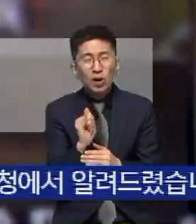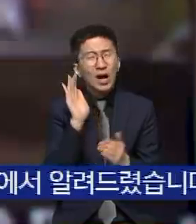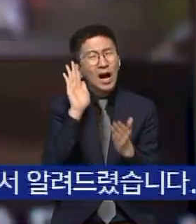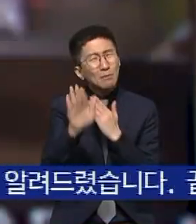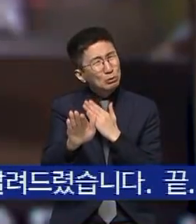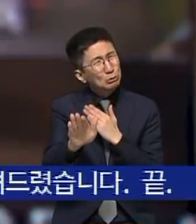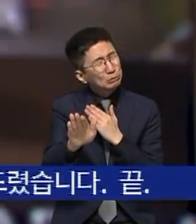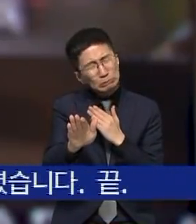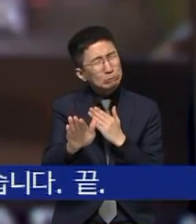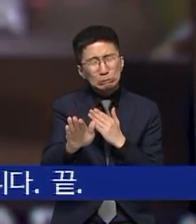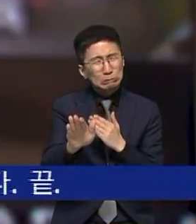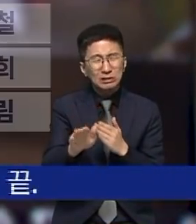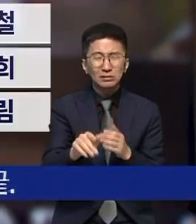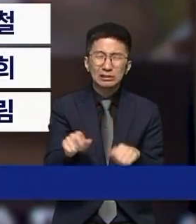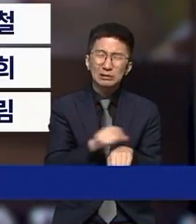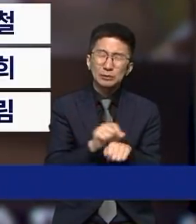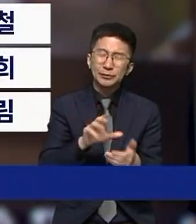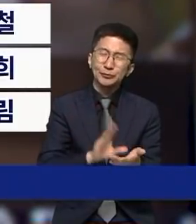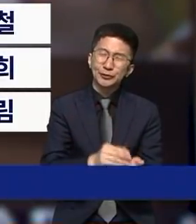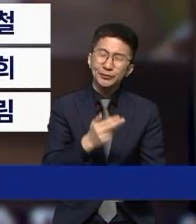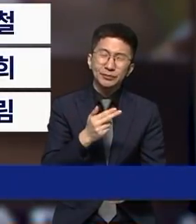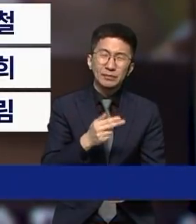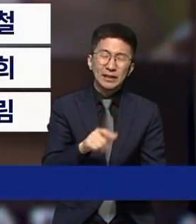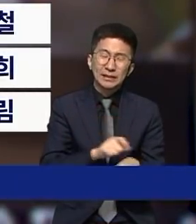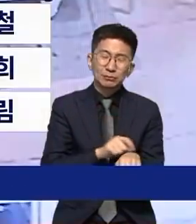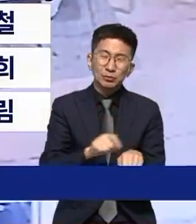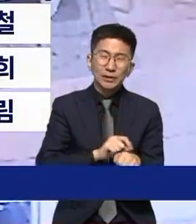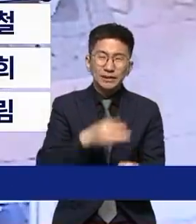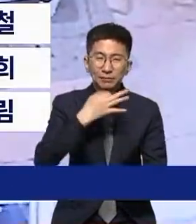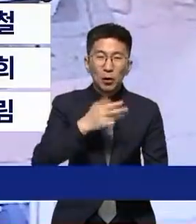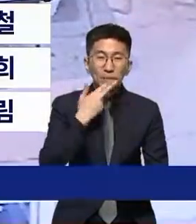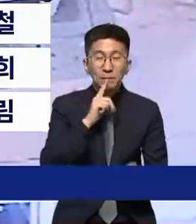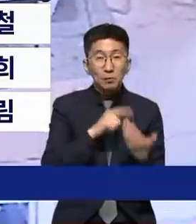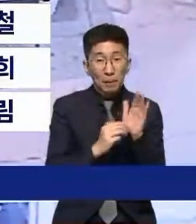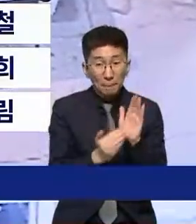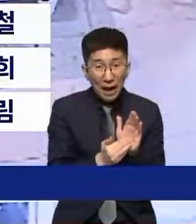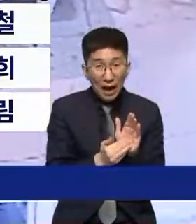(기자) 유행이 감소세로 꺾이더라도 위중증과 사망은 3주에서 4주 더 이어질